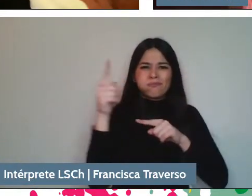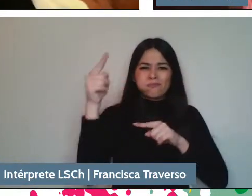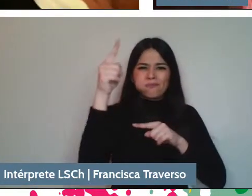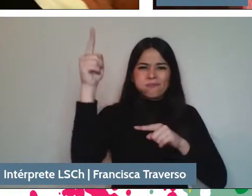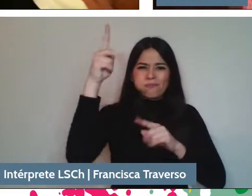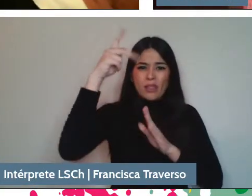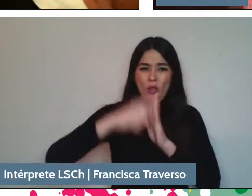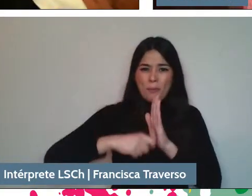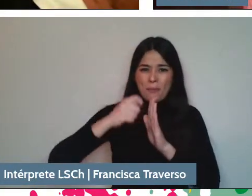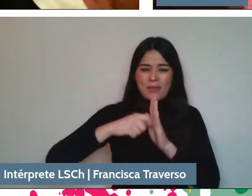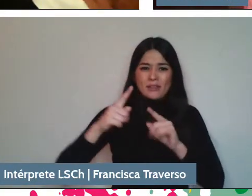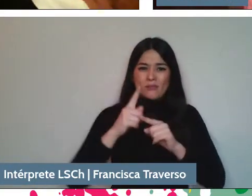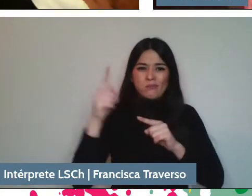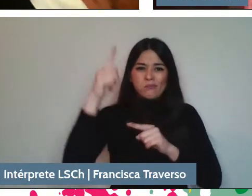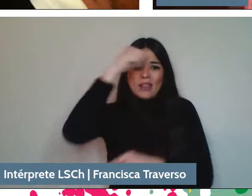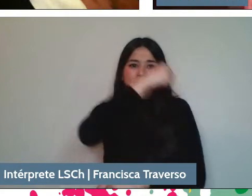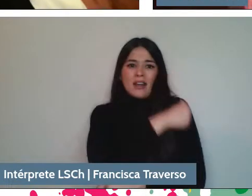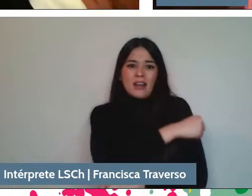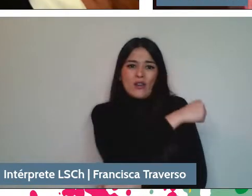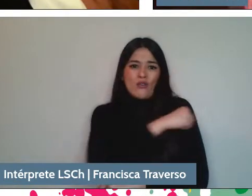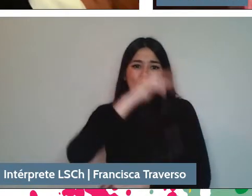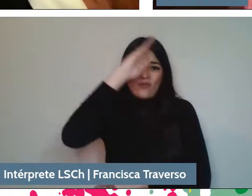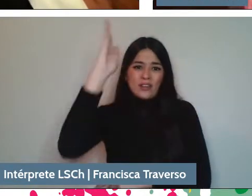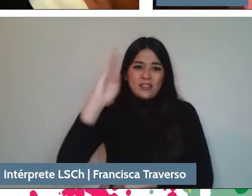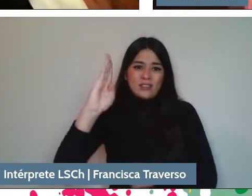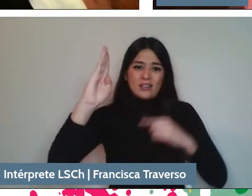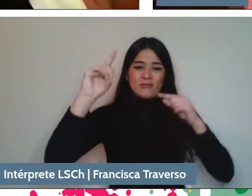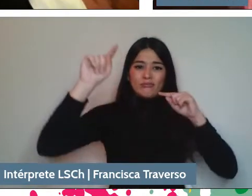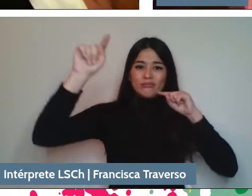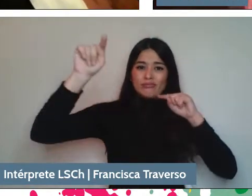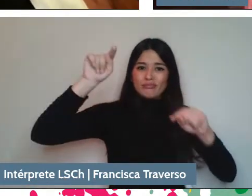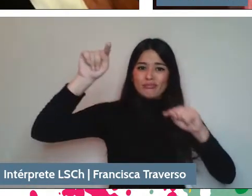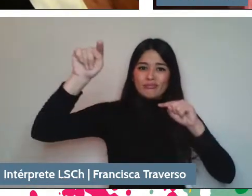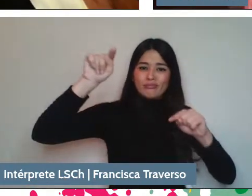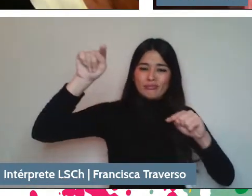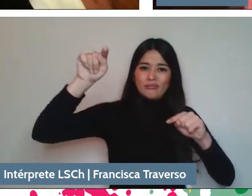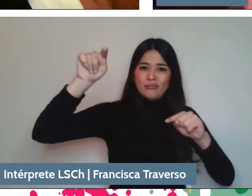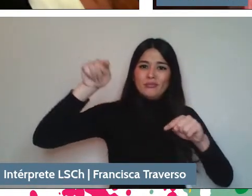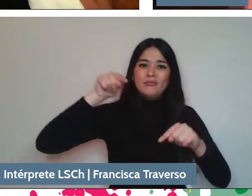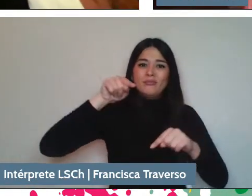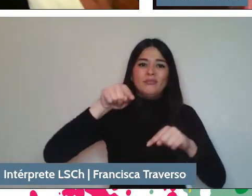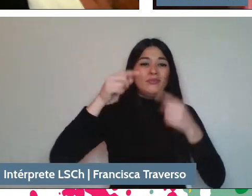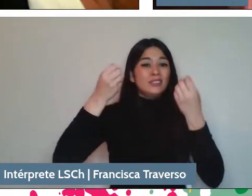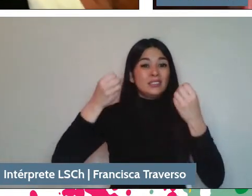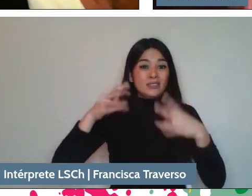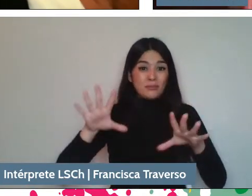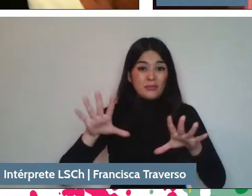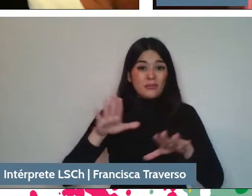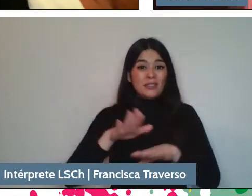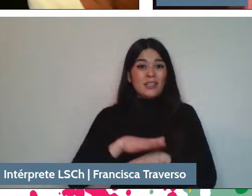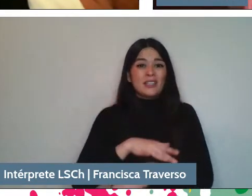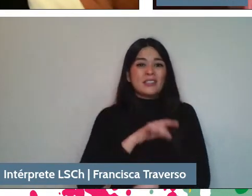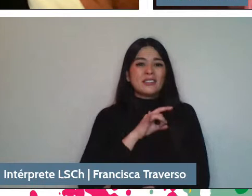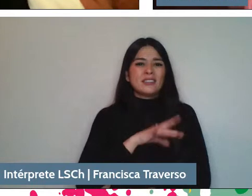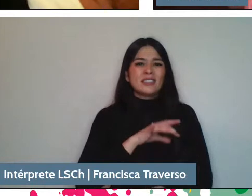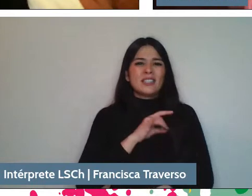y donde, al parecer, esa emoción del Chile que se está perdiendo de alguna manera o ese duelo